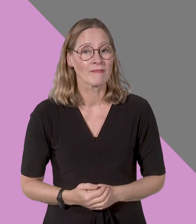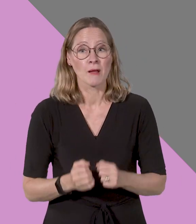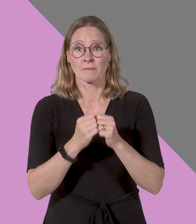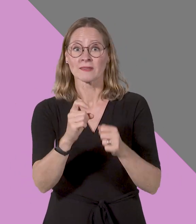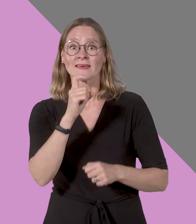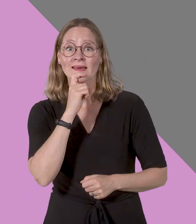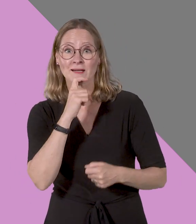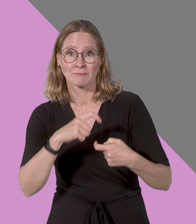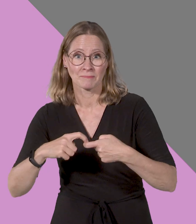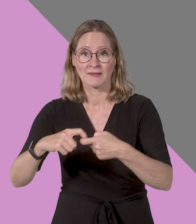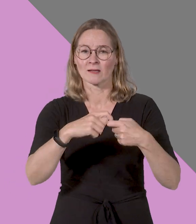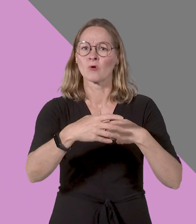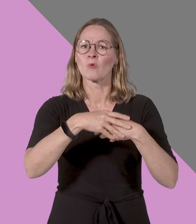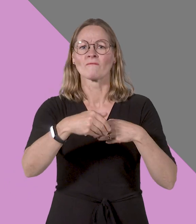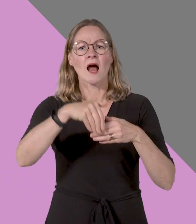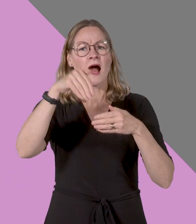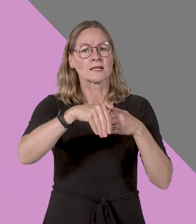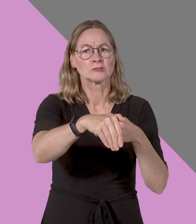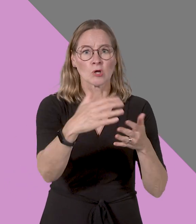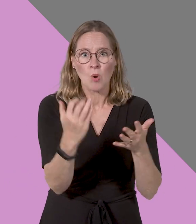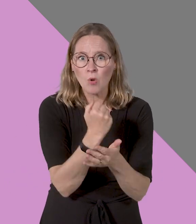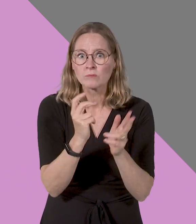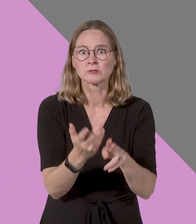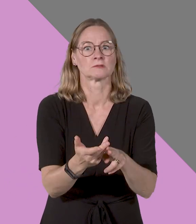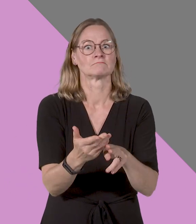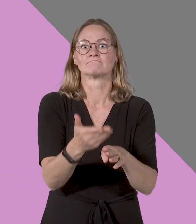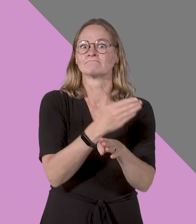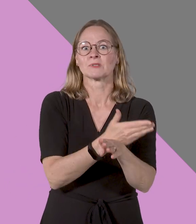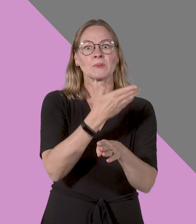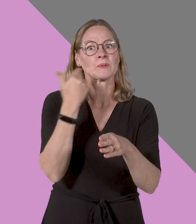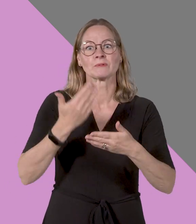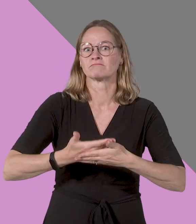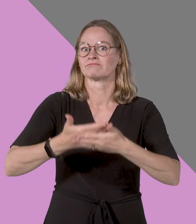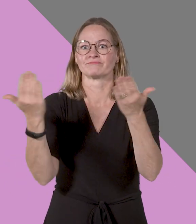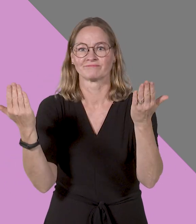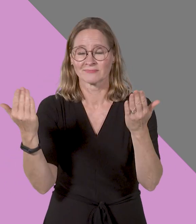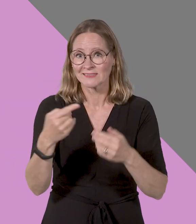mutta Hirnin perheen kuva-arkistoista on nyt löytynyt myös ennen julkaisematon -